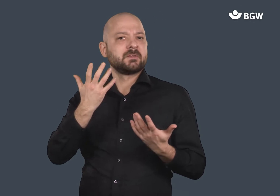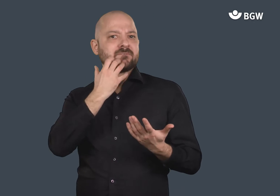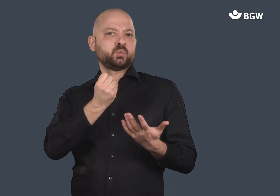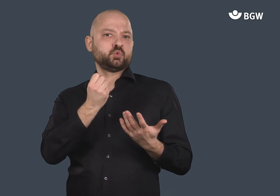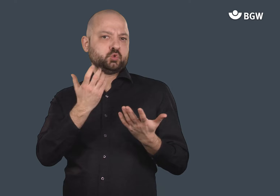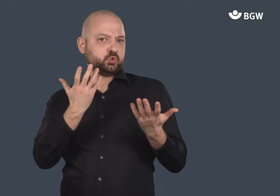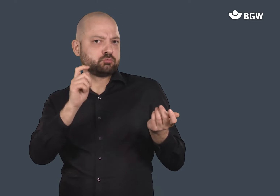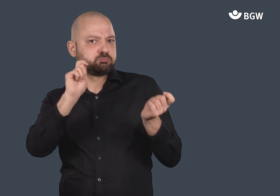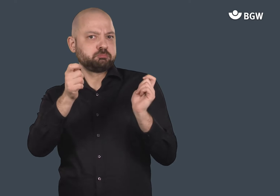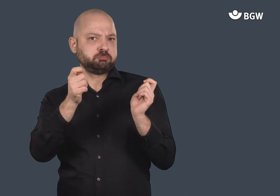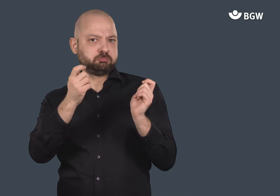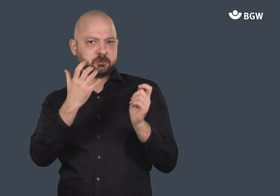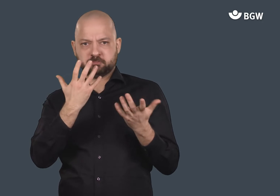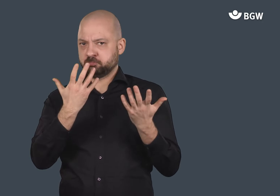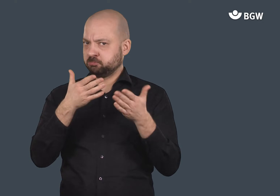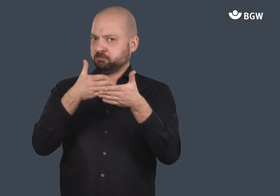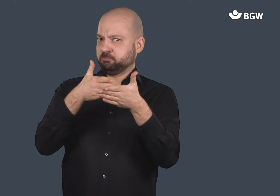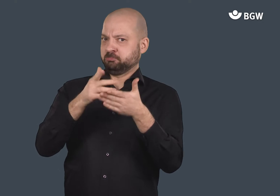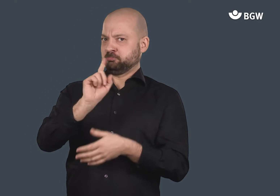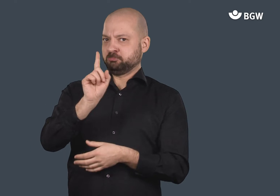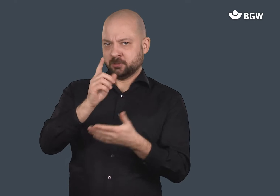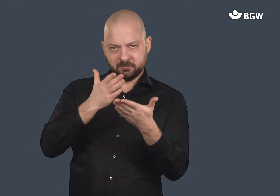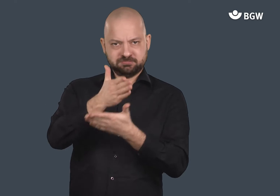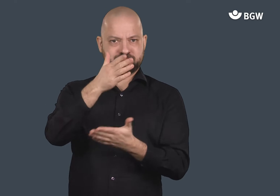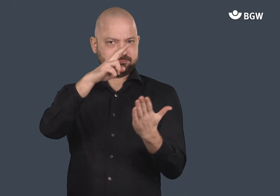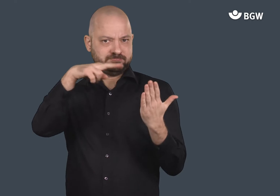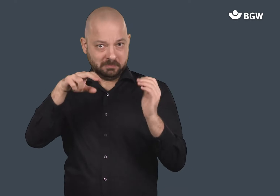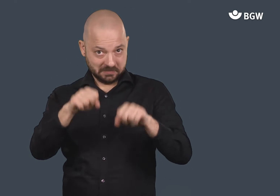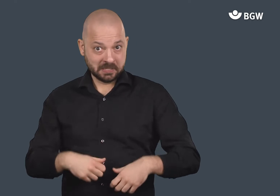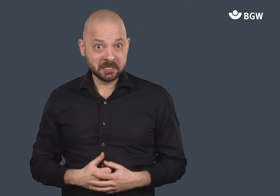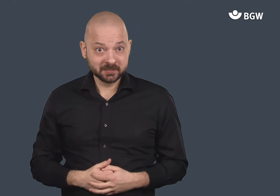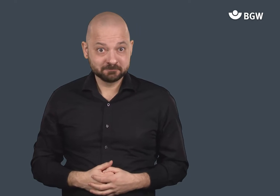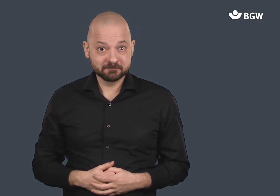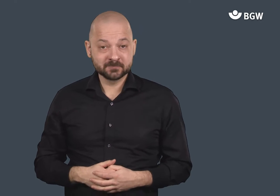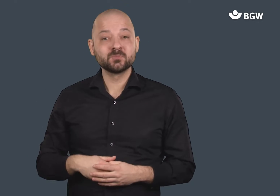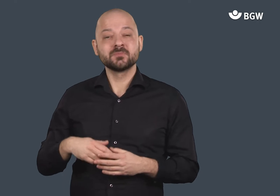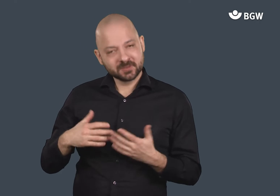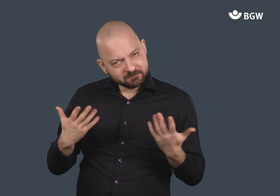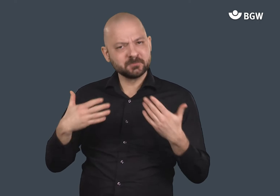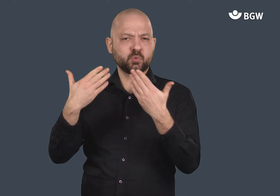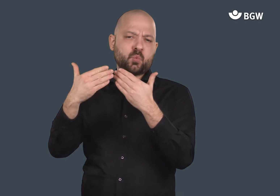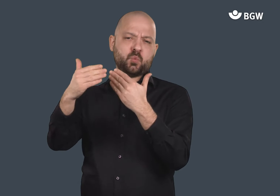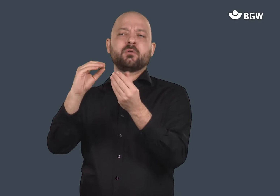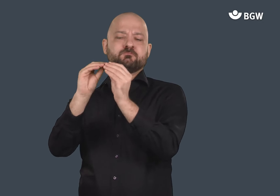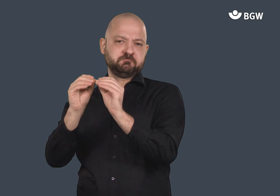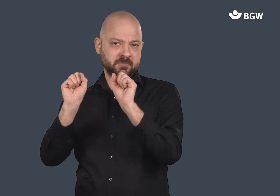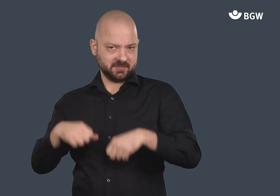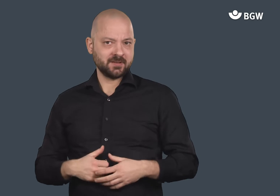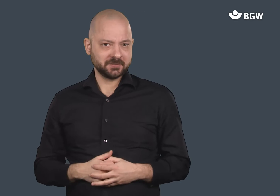und mitteilen, dass sie eine barrierefreie Version dieses PDF-Downloads wünschen.